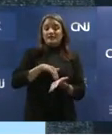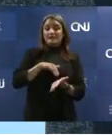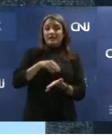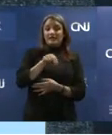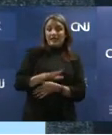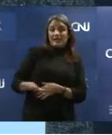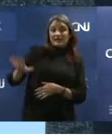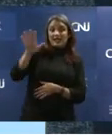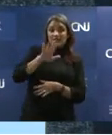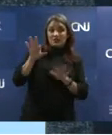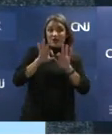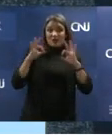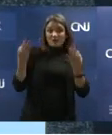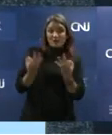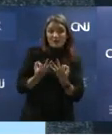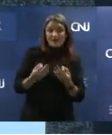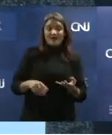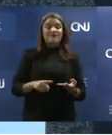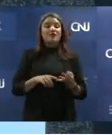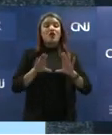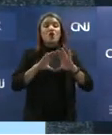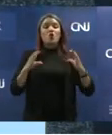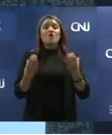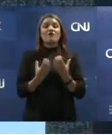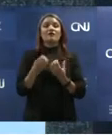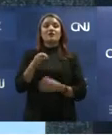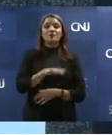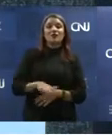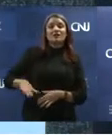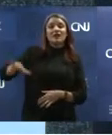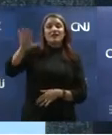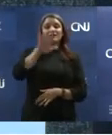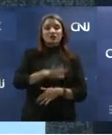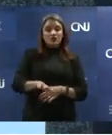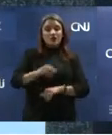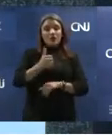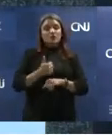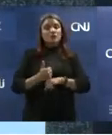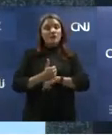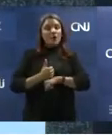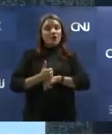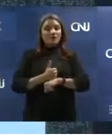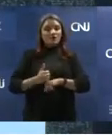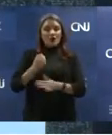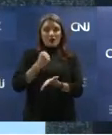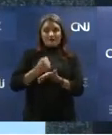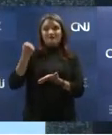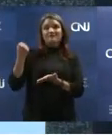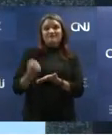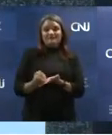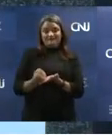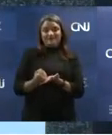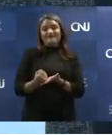da Confederação Nacional dos Notários, aqui representada também pelo Dr. Rogério Bacellar,